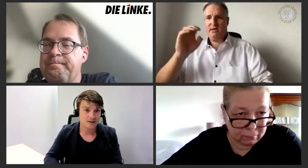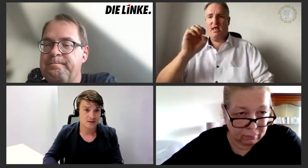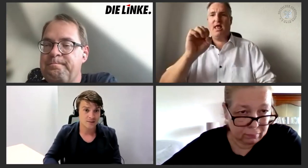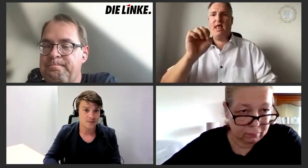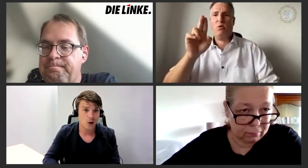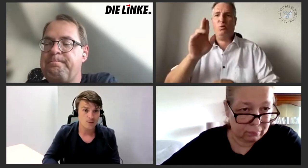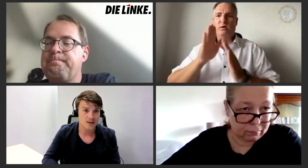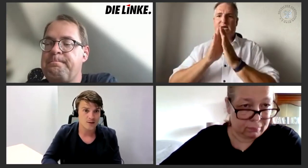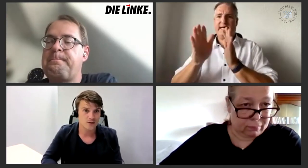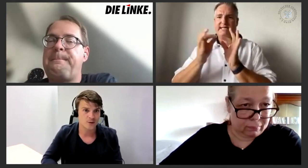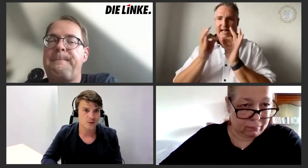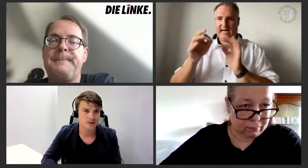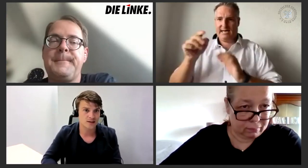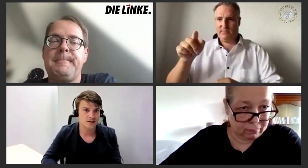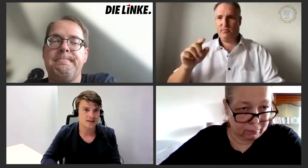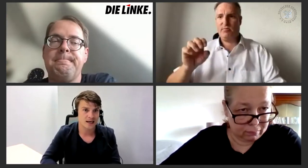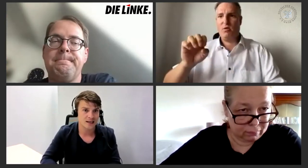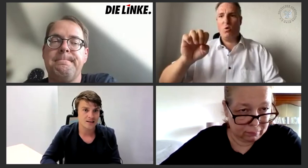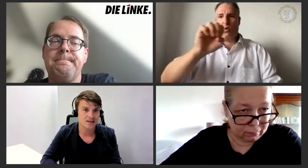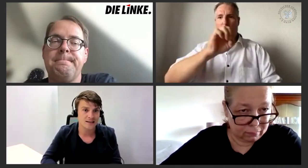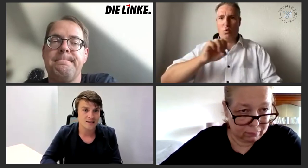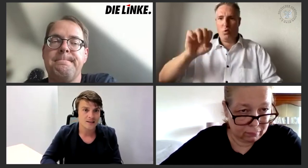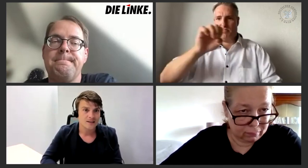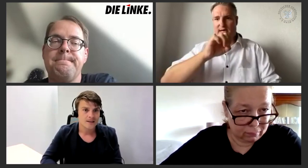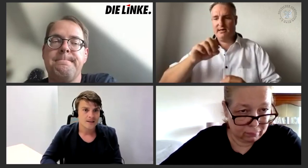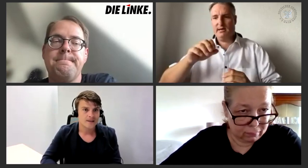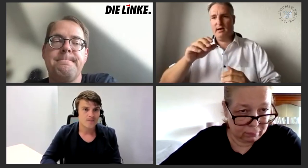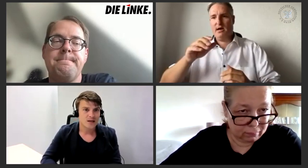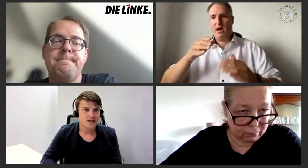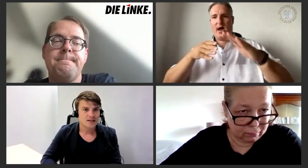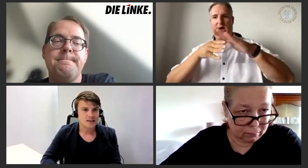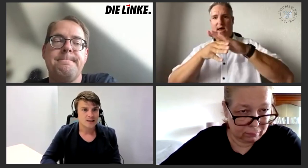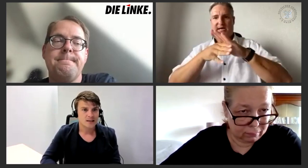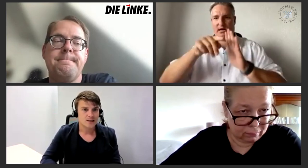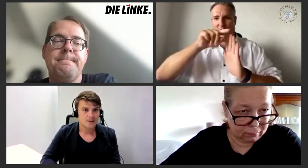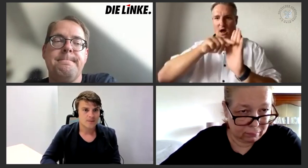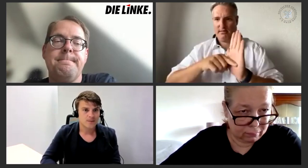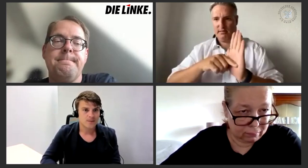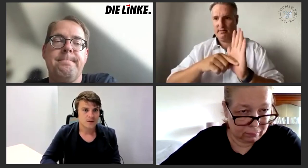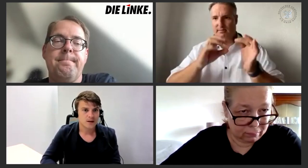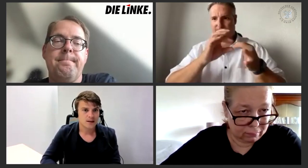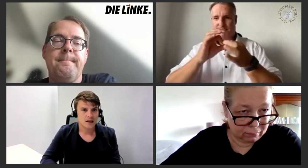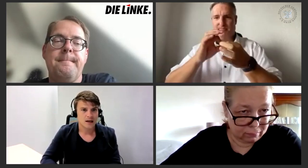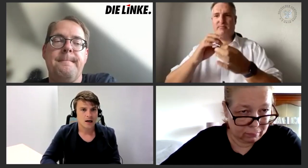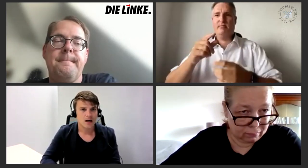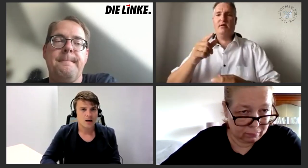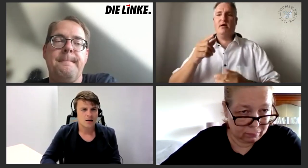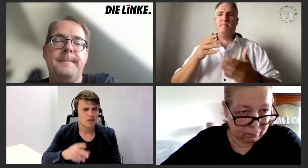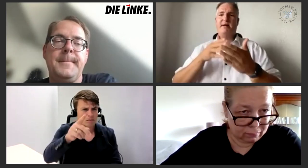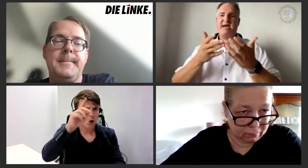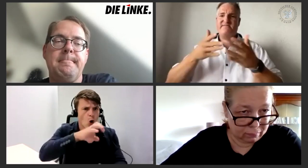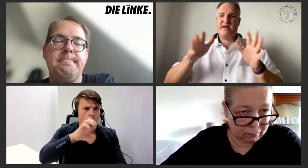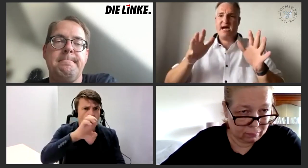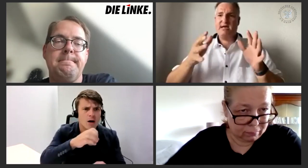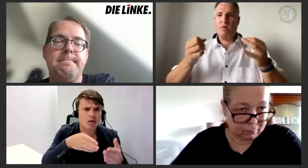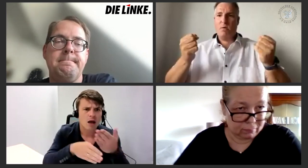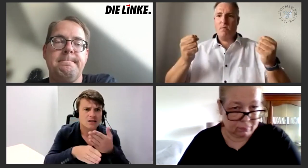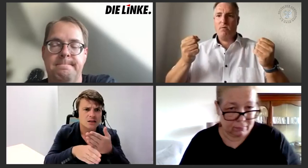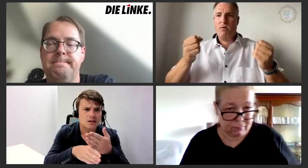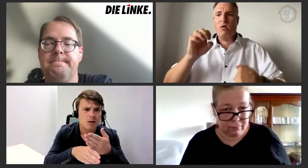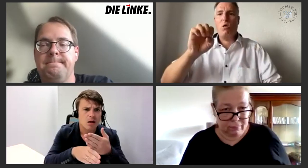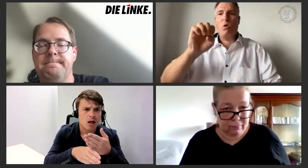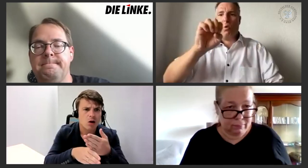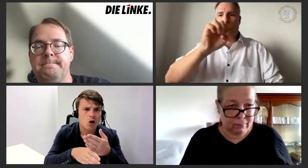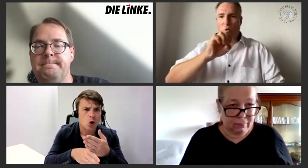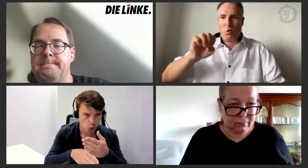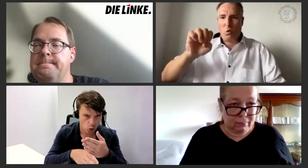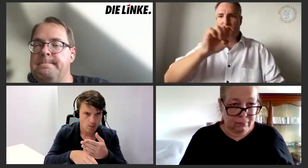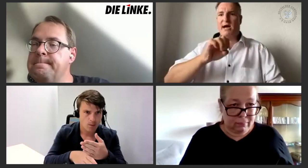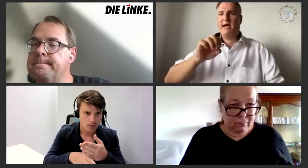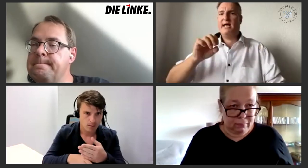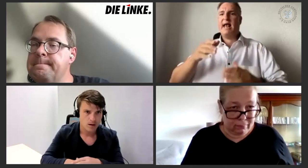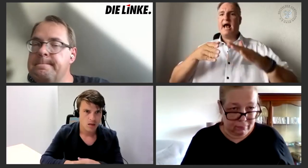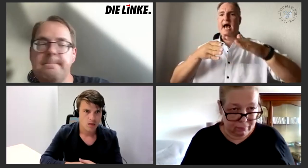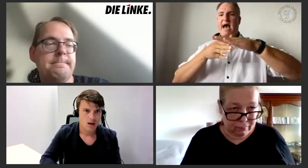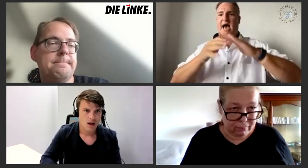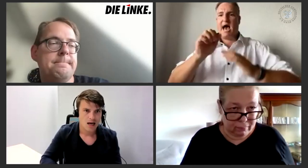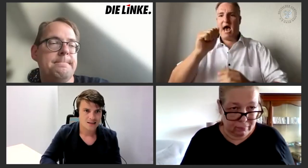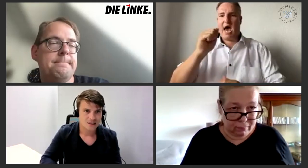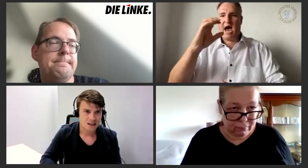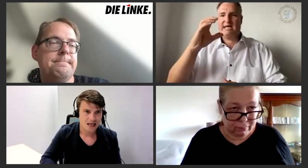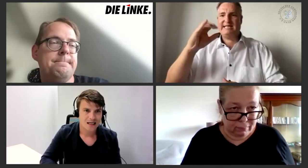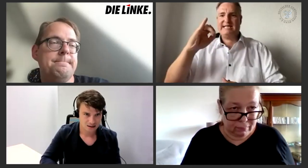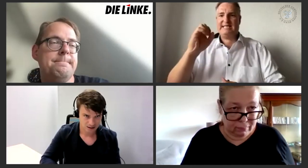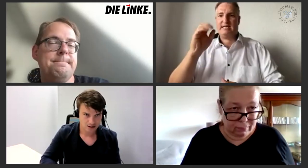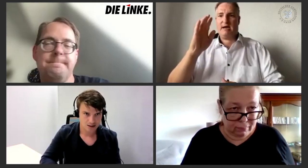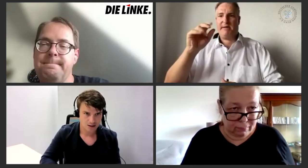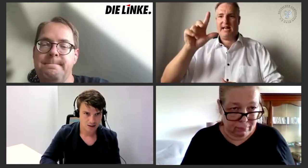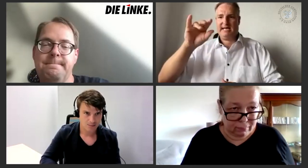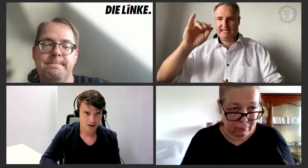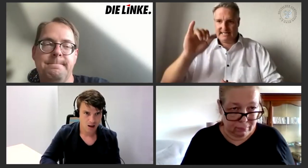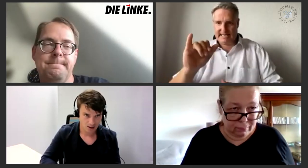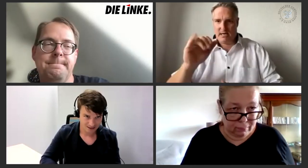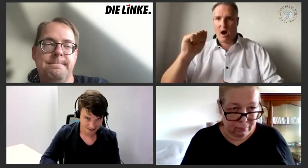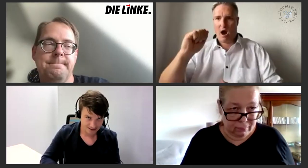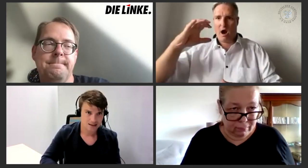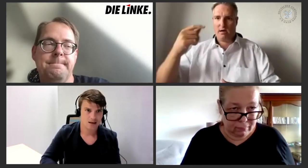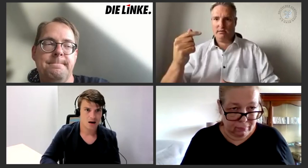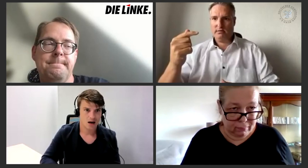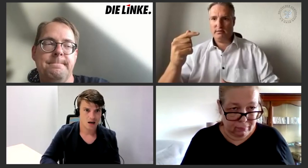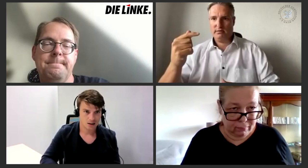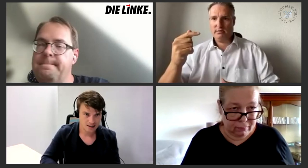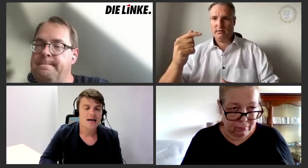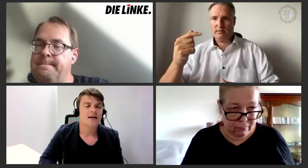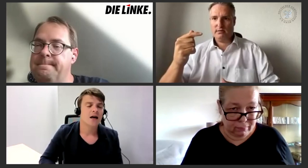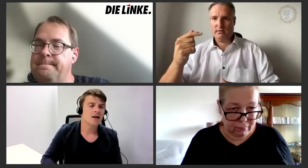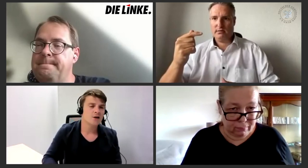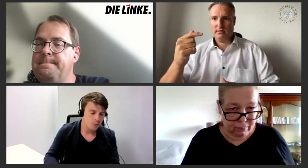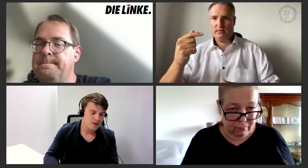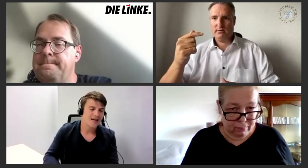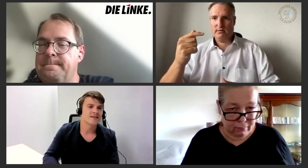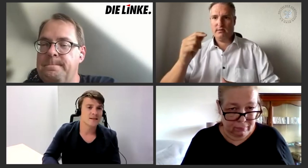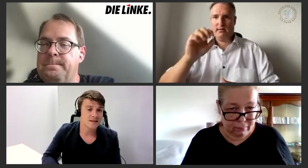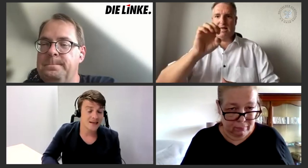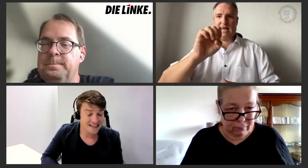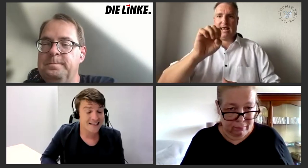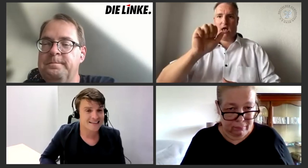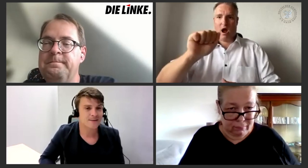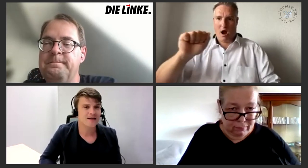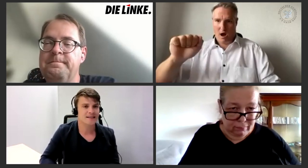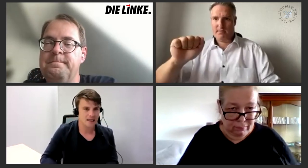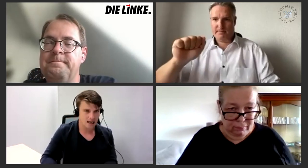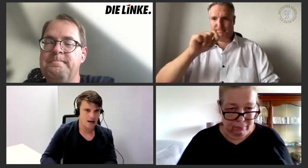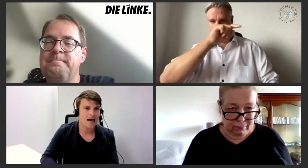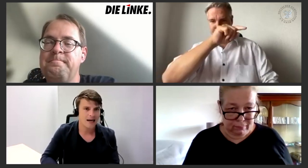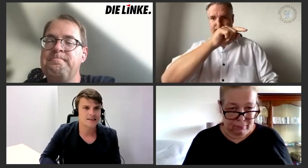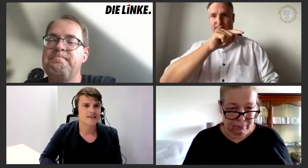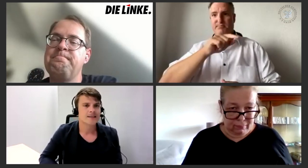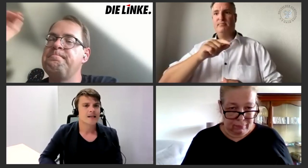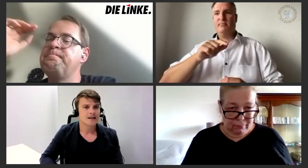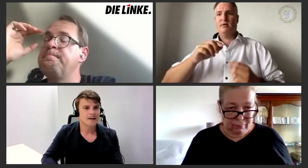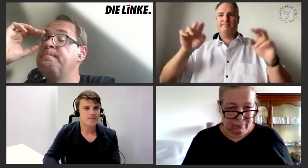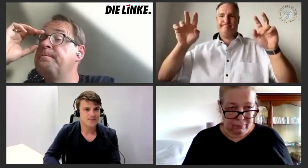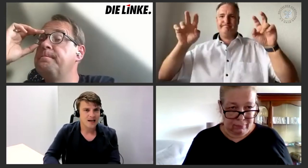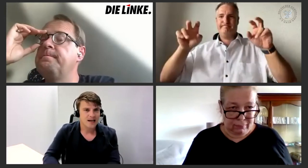und deren Umsetzung ist für uns ein Riesen-Anliegen. der European Acessibility Act (EAA),